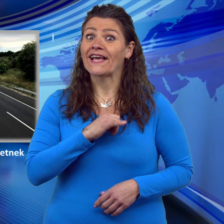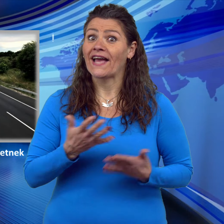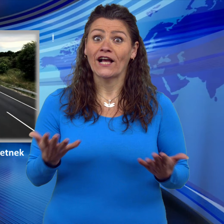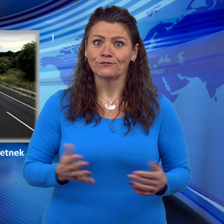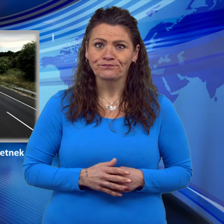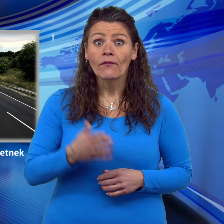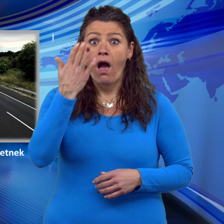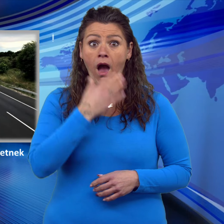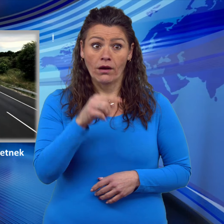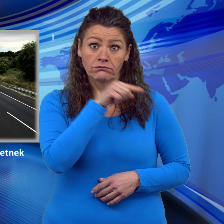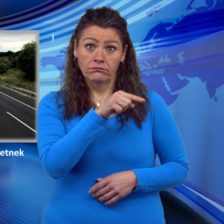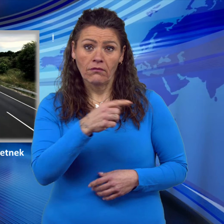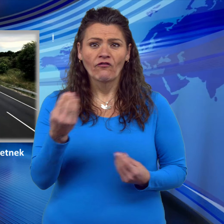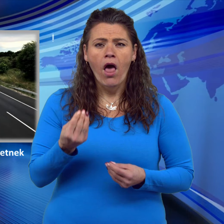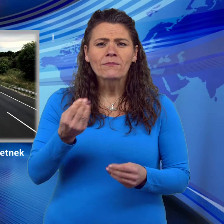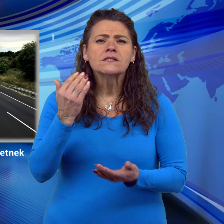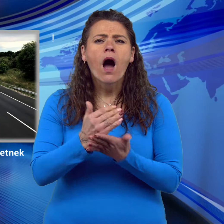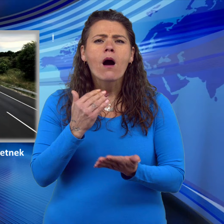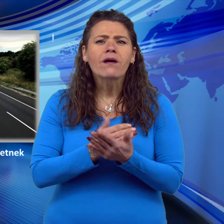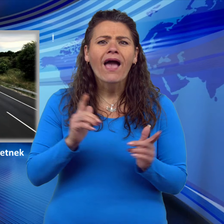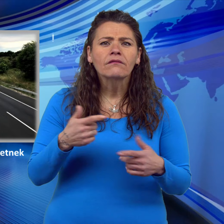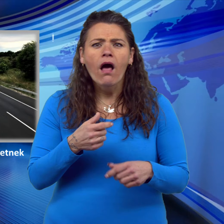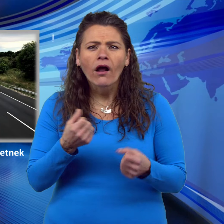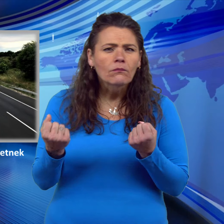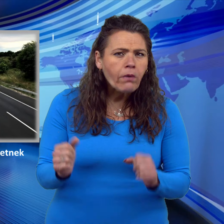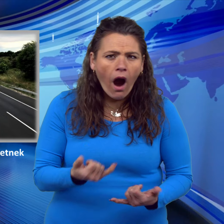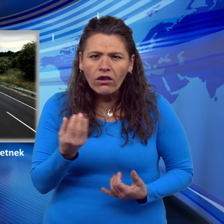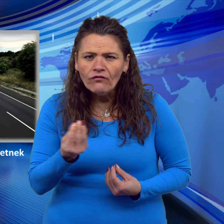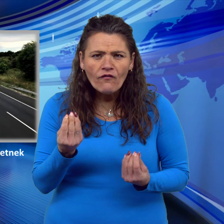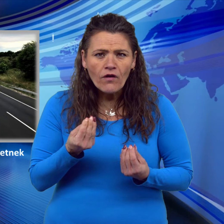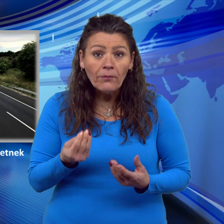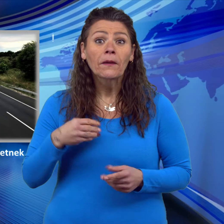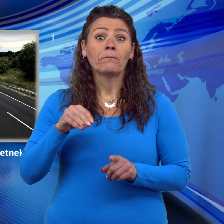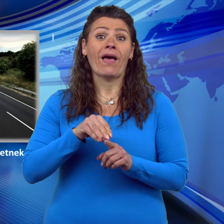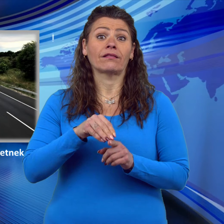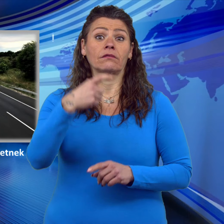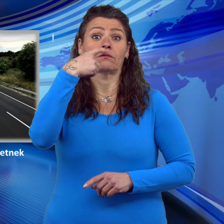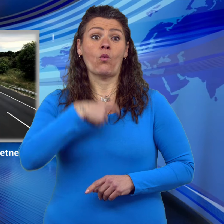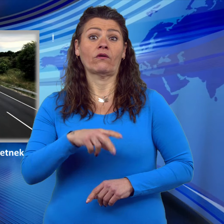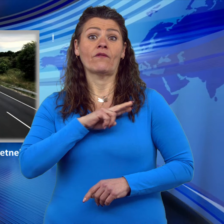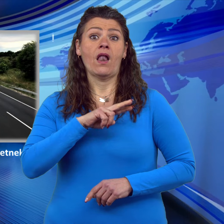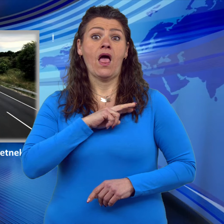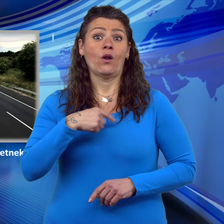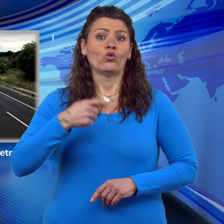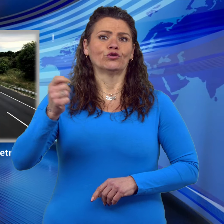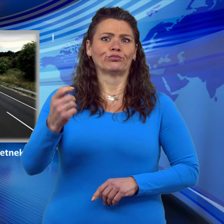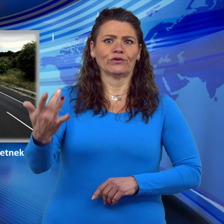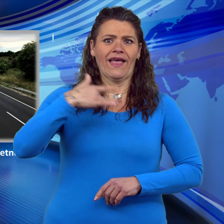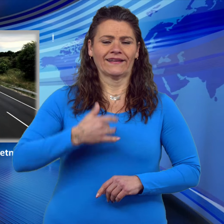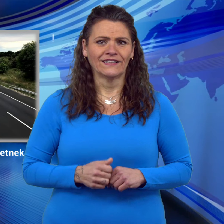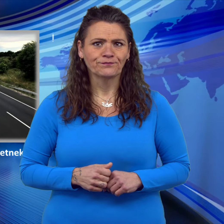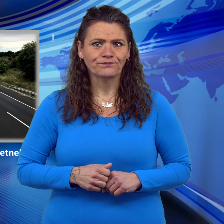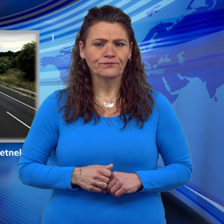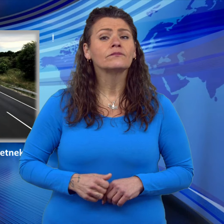hogy bármilyen szabálytalanság esetén nem a friss jogsis, hanem a pártfogója kapja a büntetést.